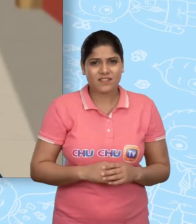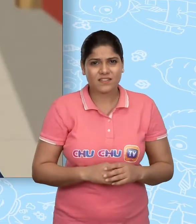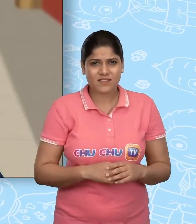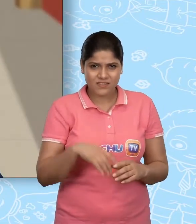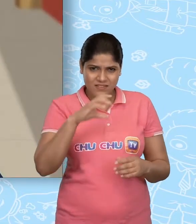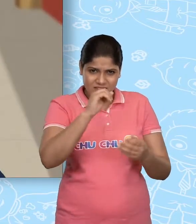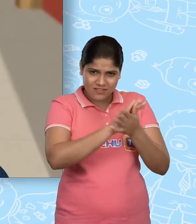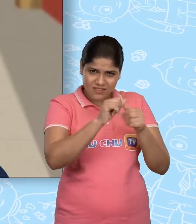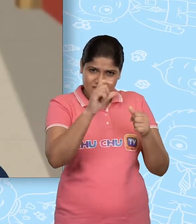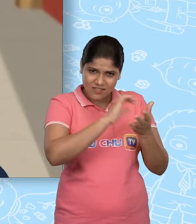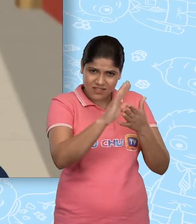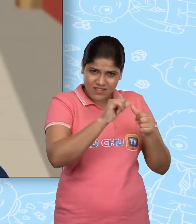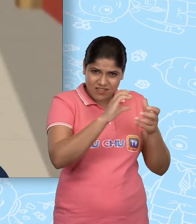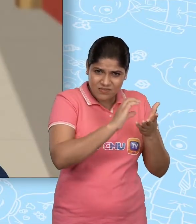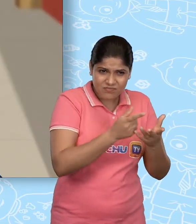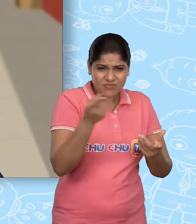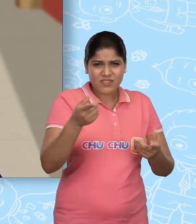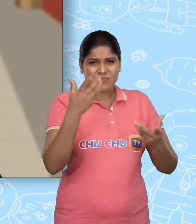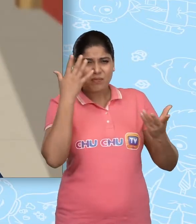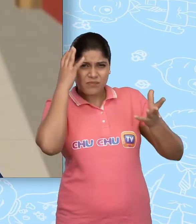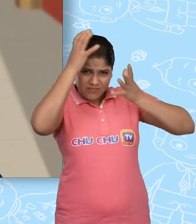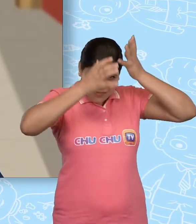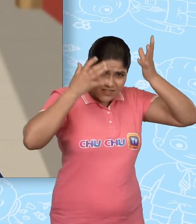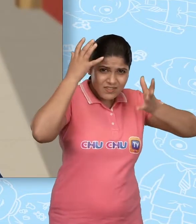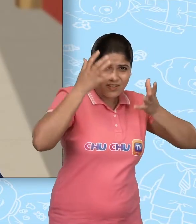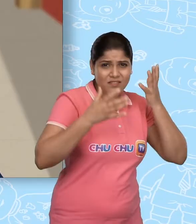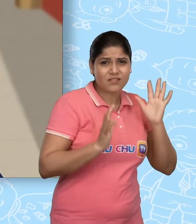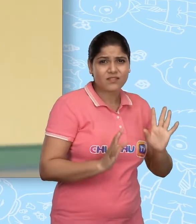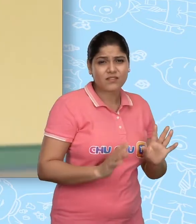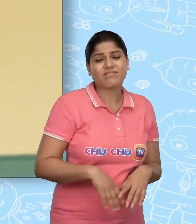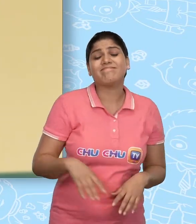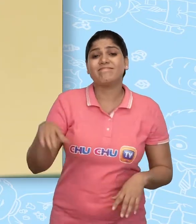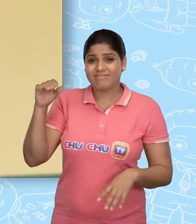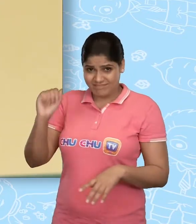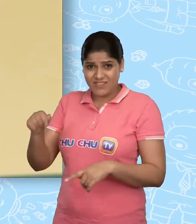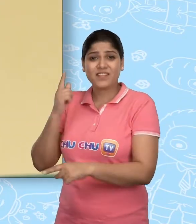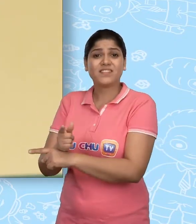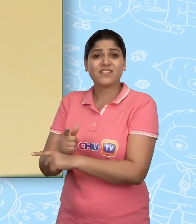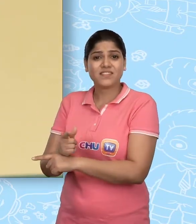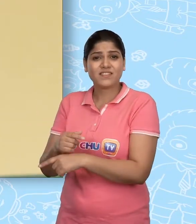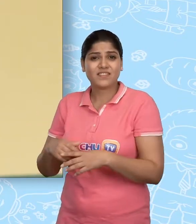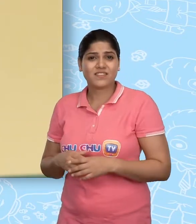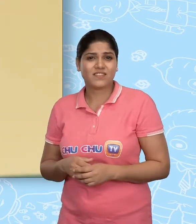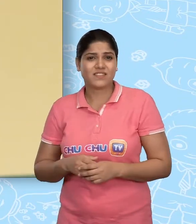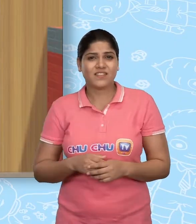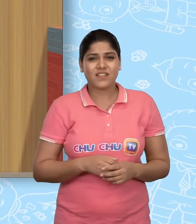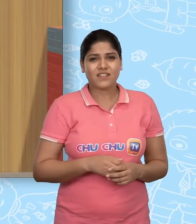सुनो ChaCha क्या तुम किसी बात को लेकर परेशान हो हां Miss Dorothy।